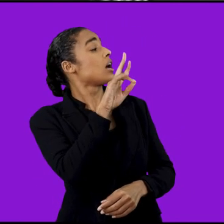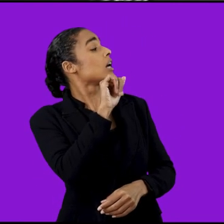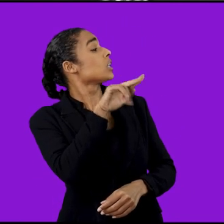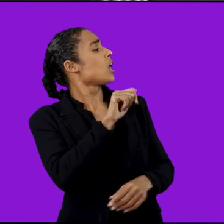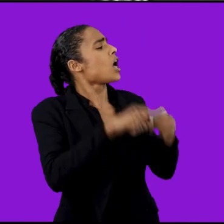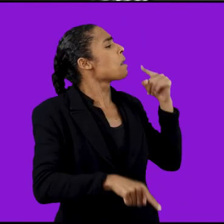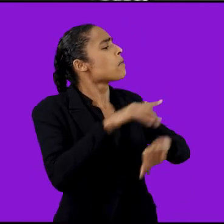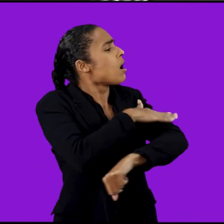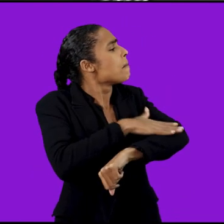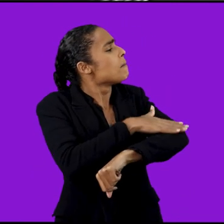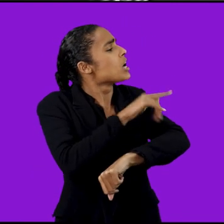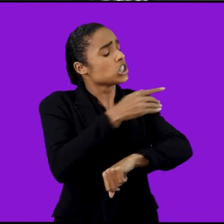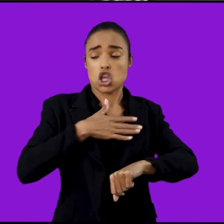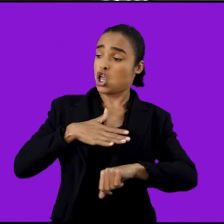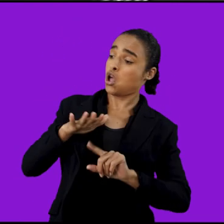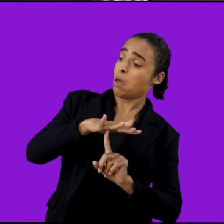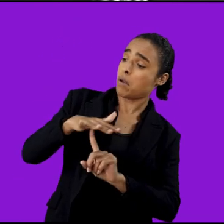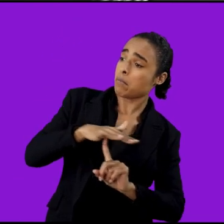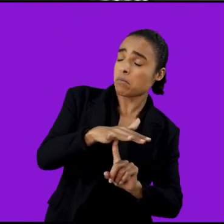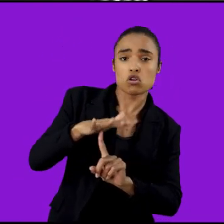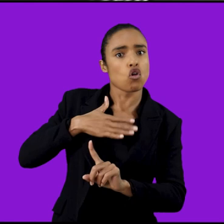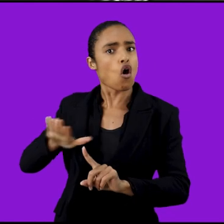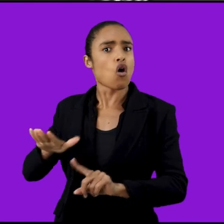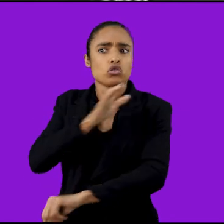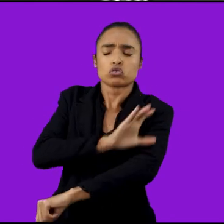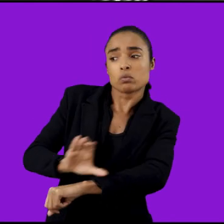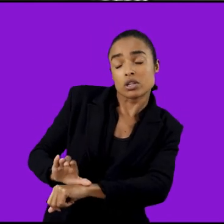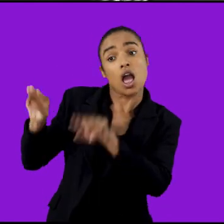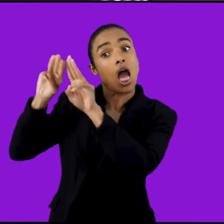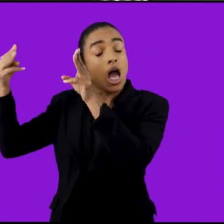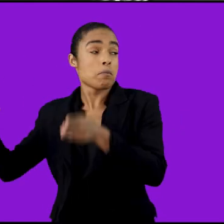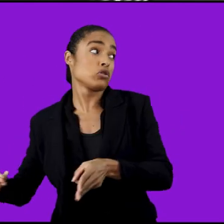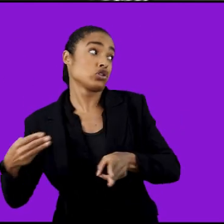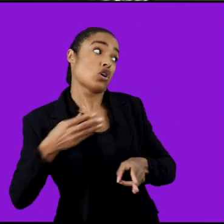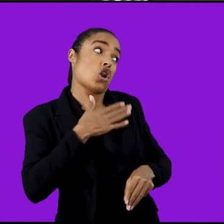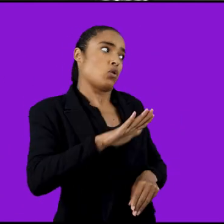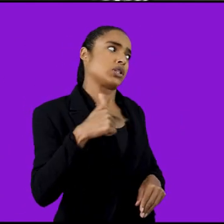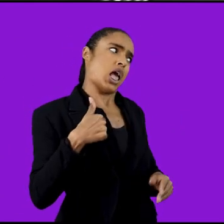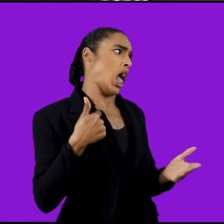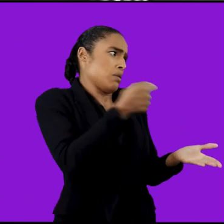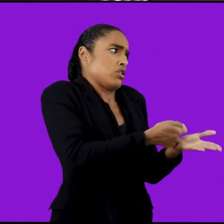Benedito Calisto”. Por quê não pode? “Não, porque eu não gosto desse tipo de cultura”. Vamo fazer no Anhembi, “Anhembi, eu tenho o dinheiro aqui pra pagar”, “Ah, mas não